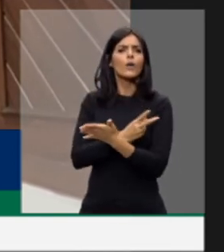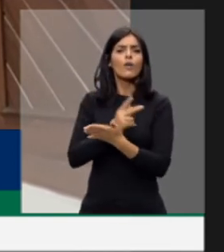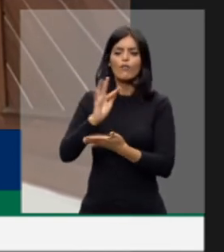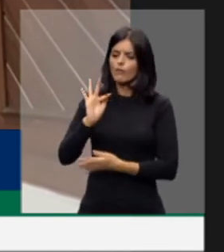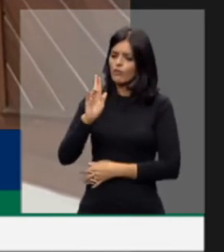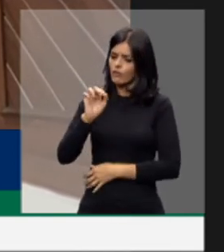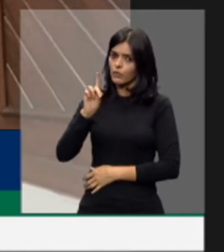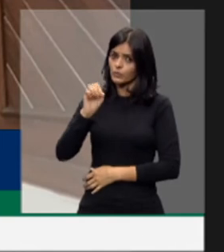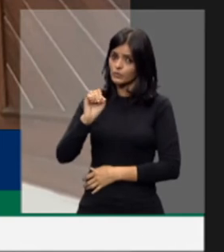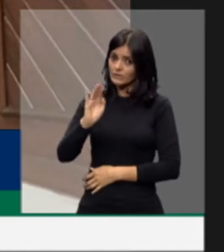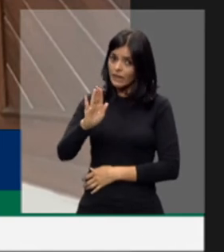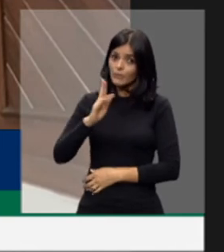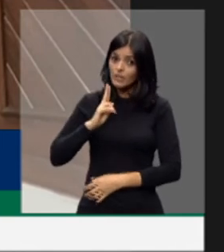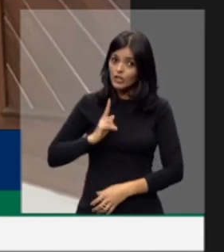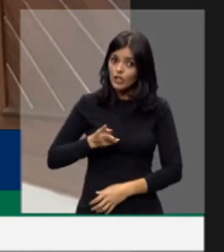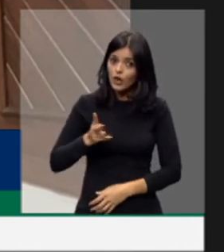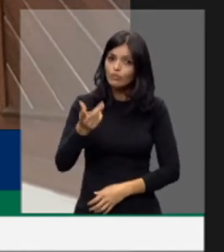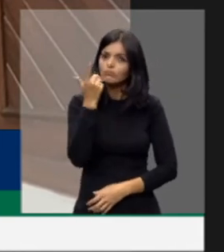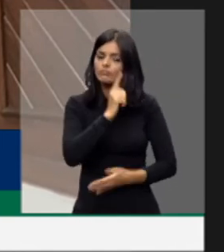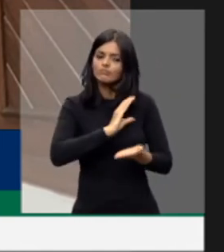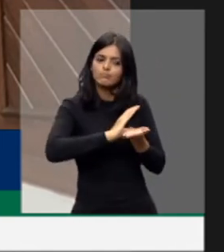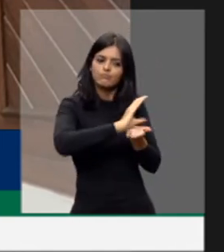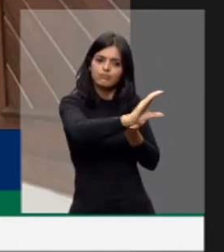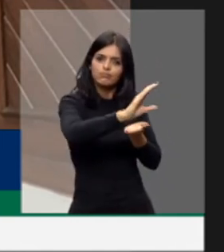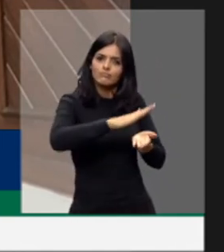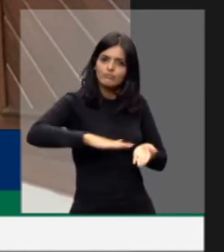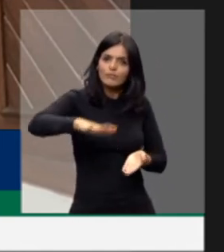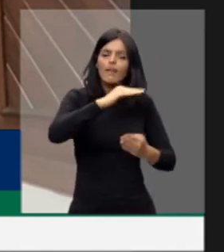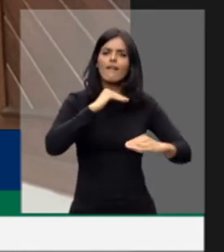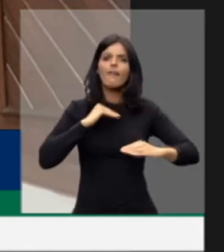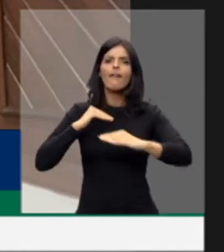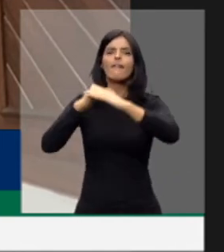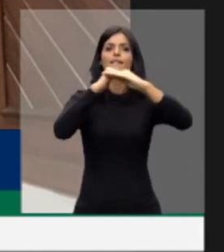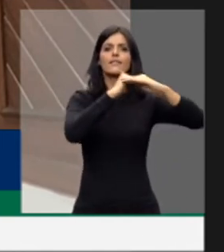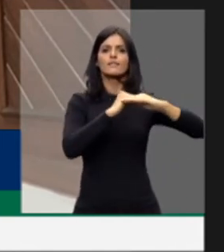PÚBLICA BÁSICA BRASILEIRA. E NATURALMENTE PERMITIR QUE O FUNDEB CONTINUE FINANCIANDO,